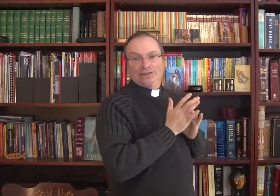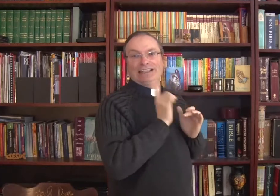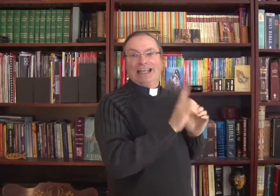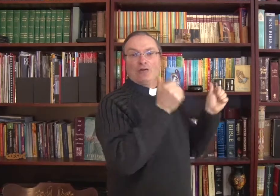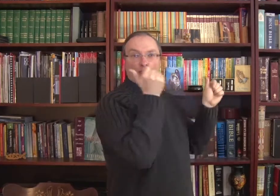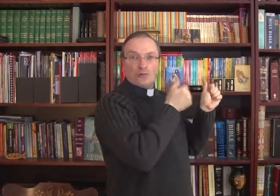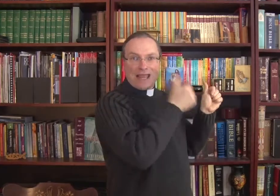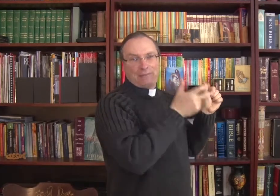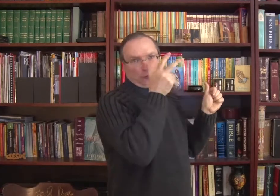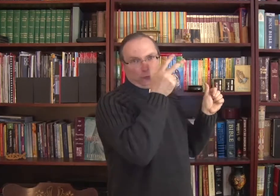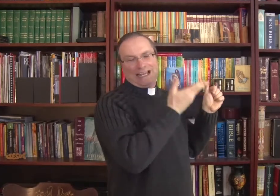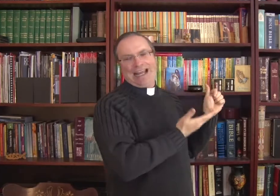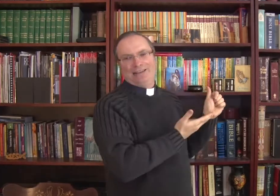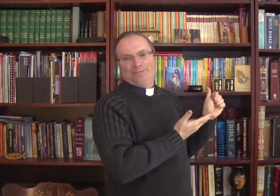qui est lui-même la lumière.